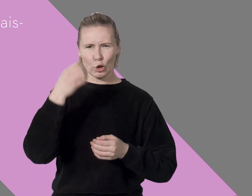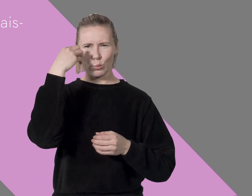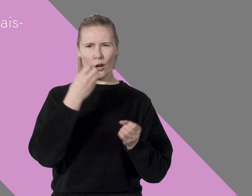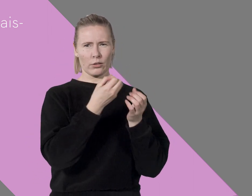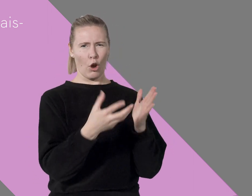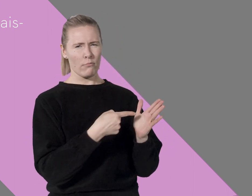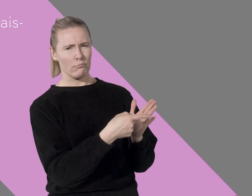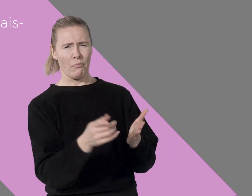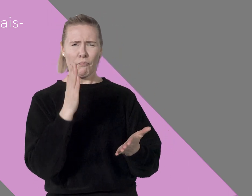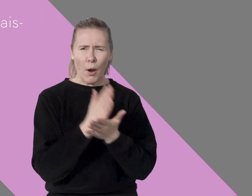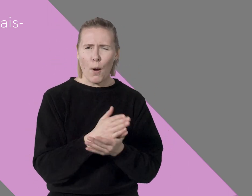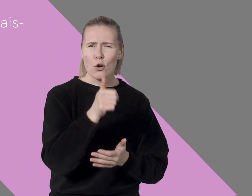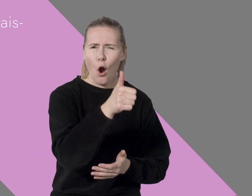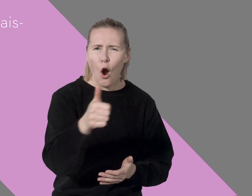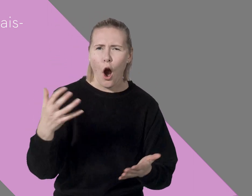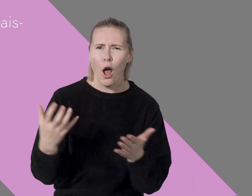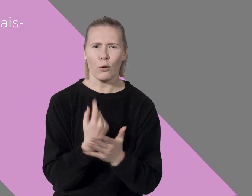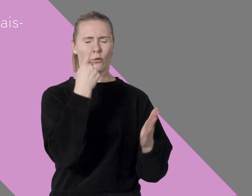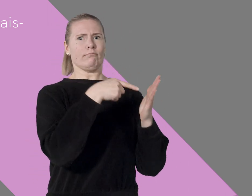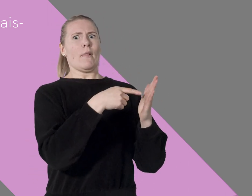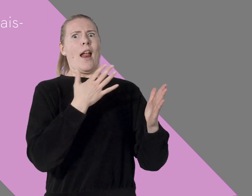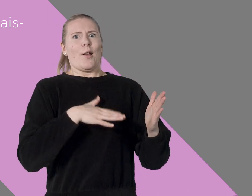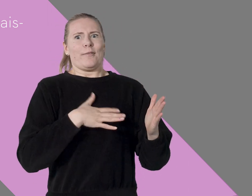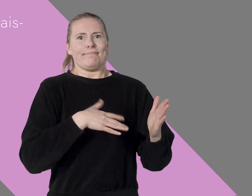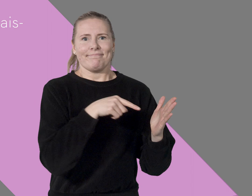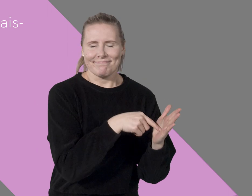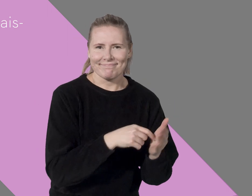ja kurssitarjonnasta löytyy varmasti jokaiselle jotain!